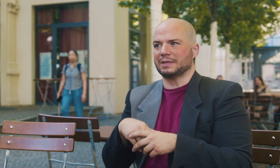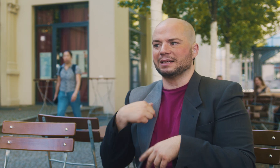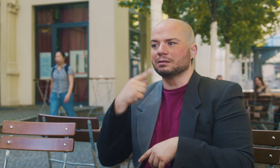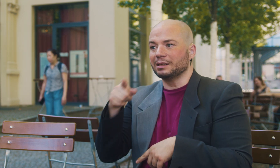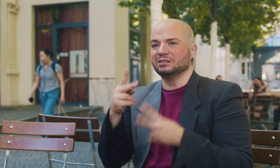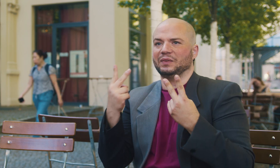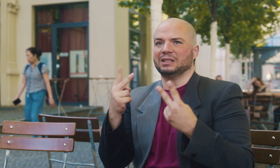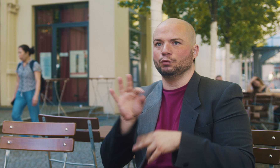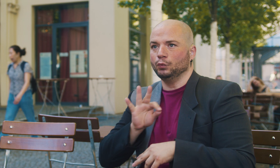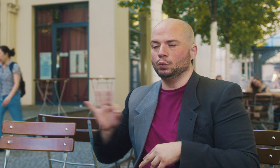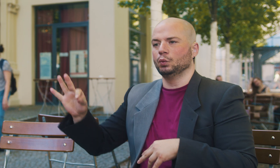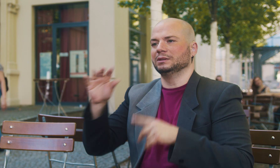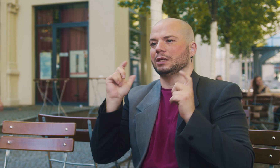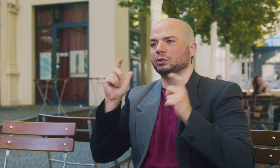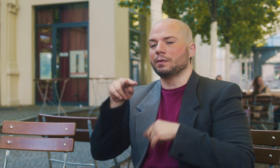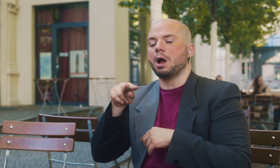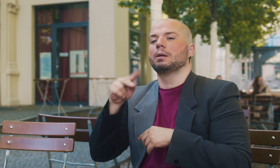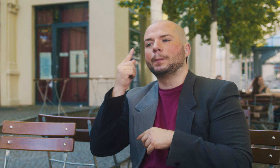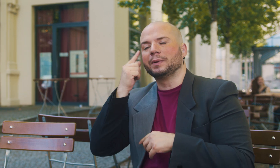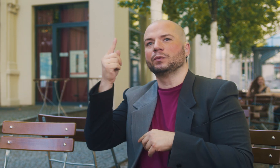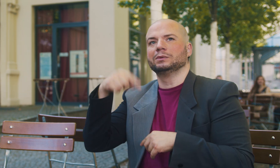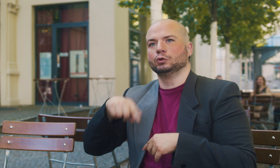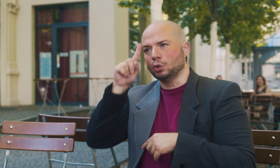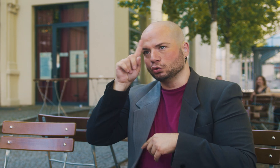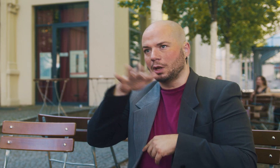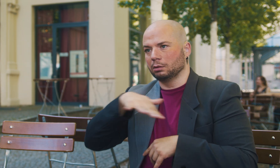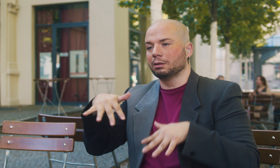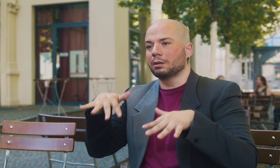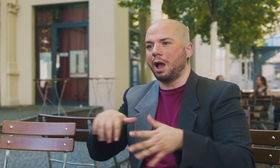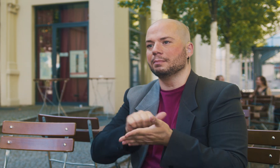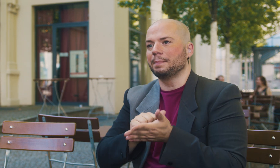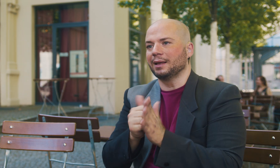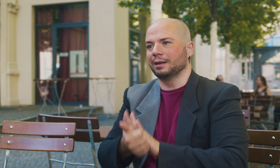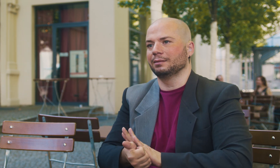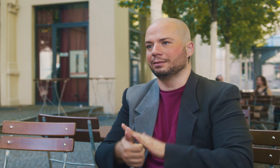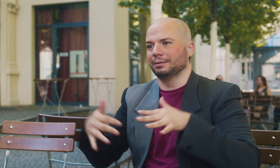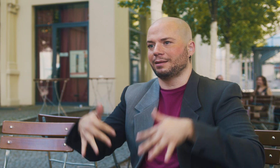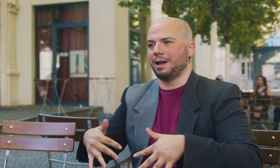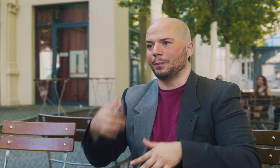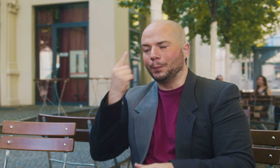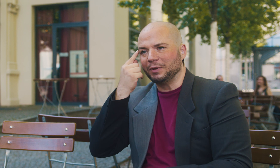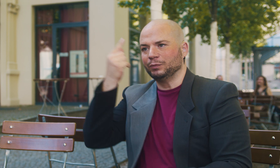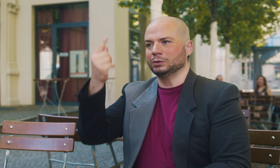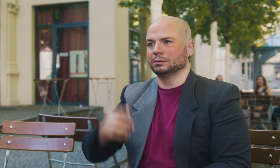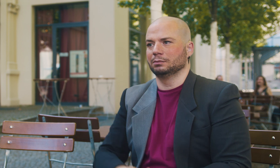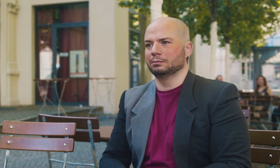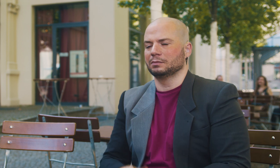Also solche Dinge, dass Untertitel da sind oder das Gebärdendolmetscher:innen da sind. Es braucht ein Bewusstsein für behindertes Leben.